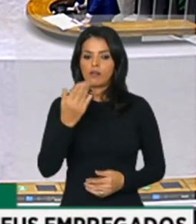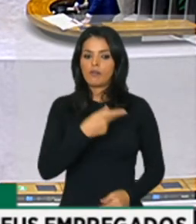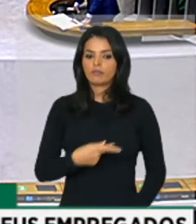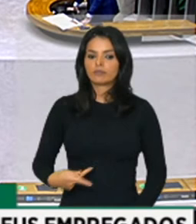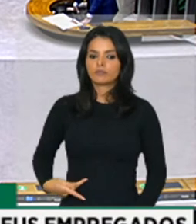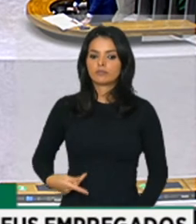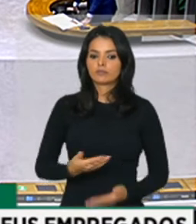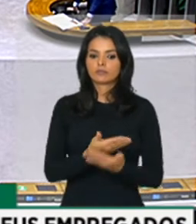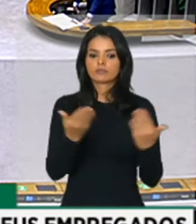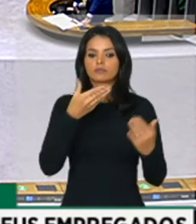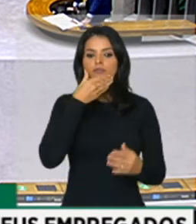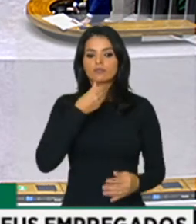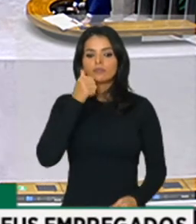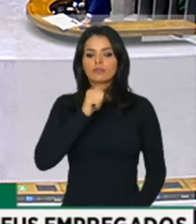PRESIDENTE, NOBRES DEPUTADOS E DEPUTADAS, BRASILEIROS E